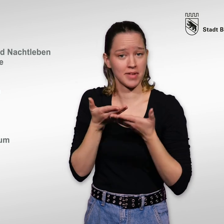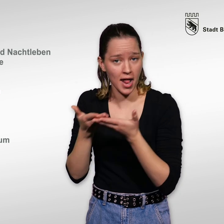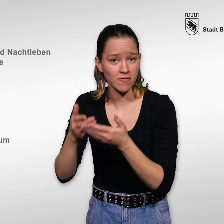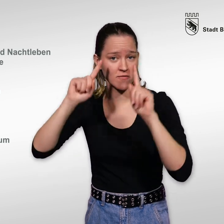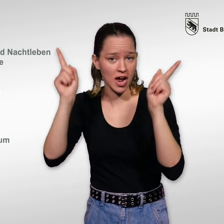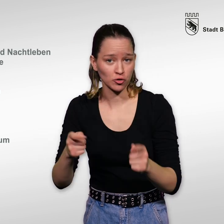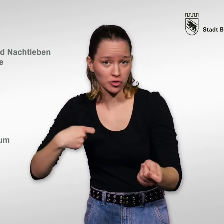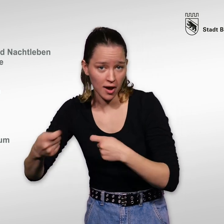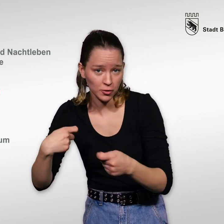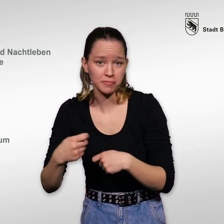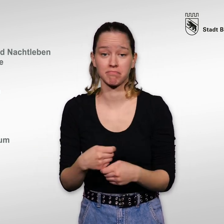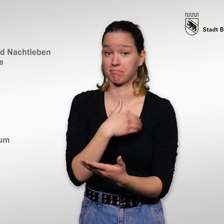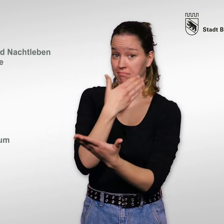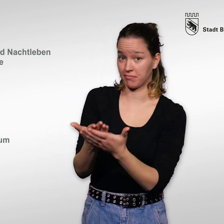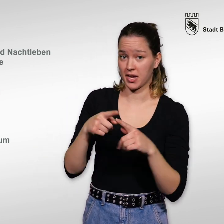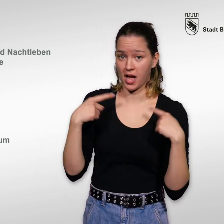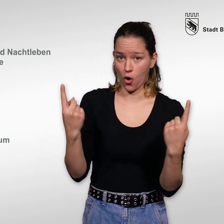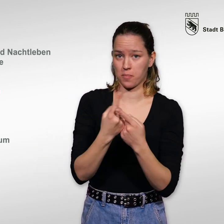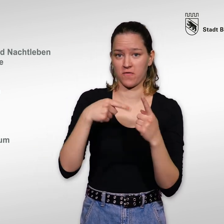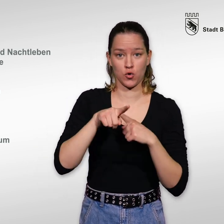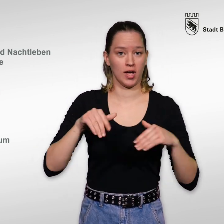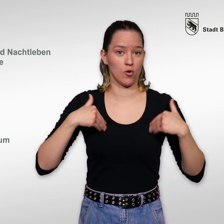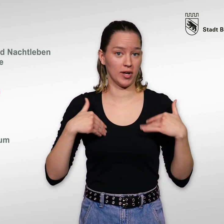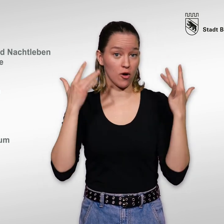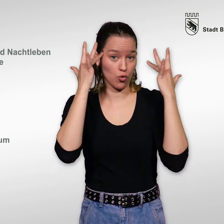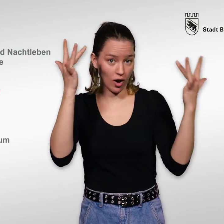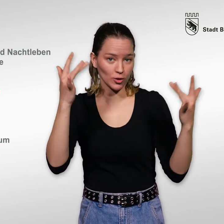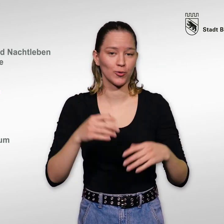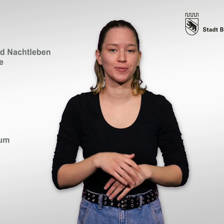hilft Veranstaltungen zu planen und bietet einen Raum für junge Kultur.